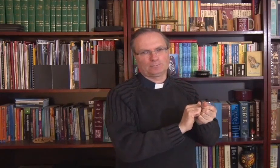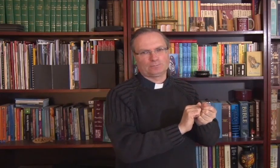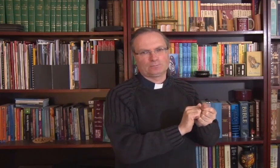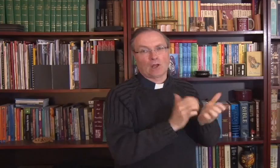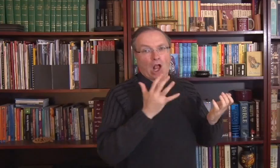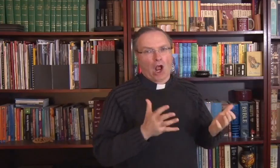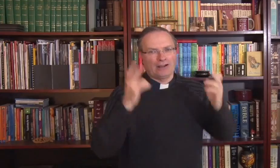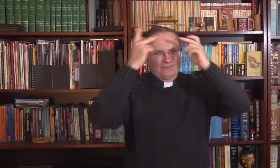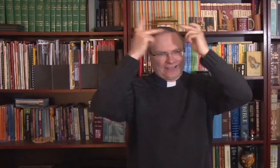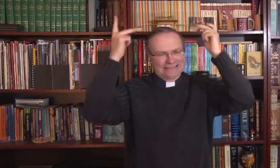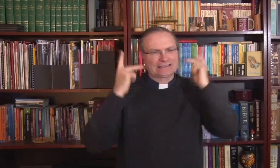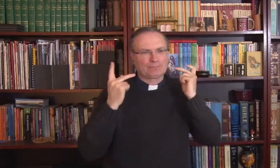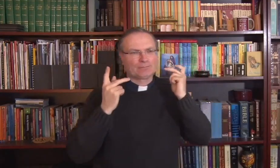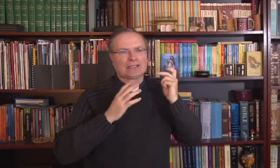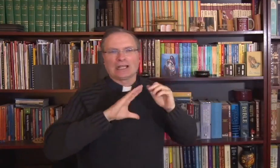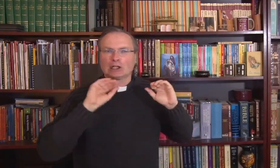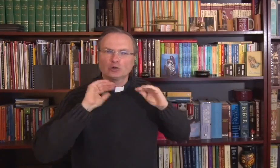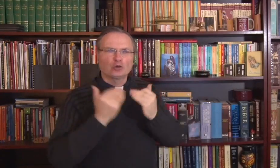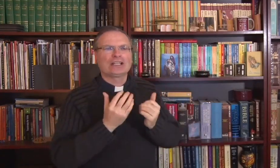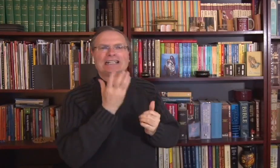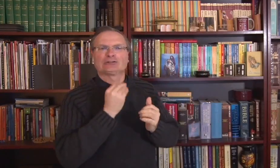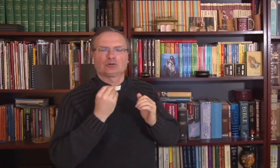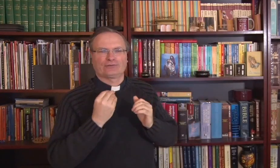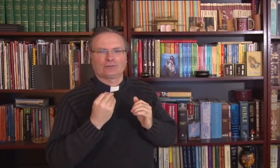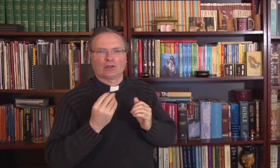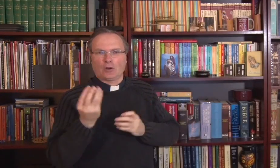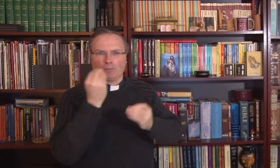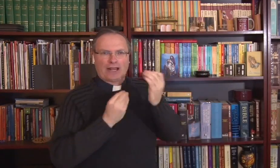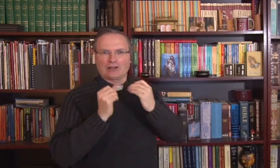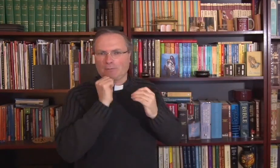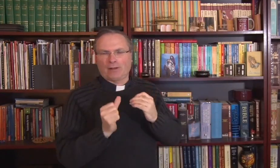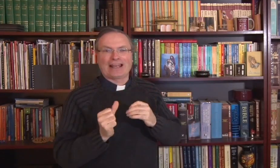Or, les pharisiens et tous les Juifs ne mangent pas